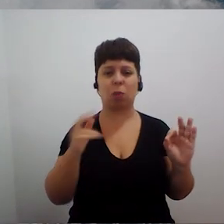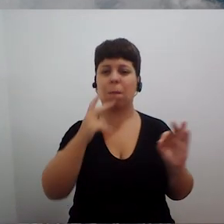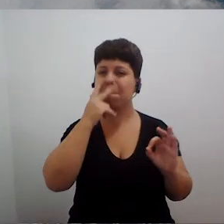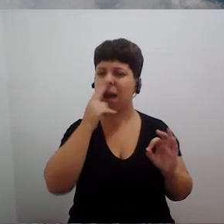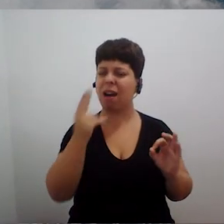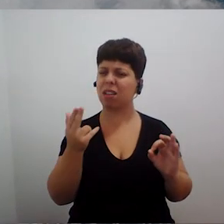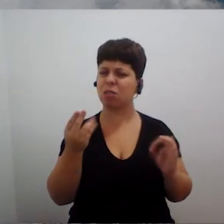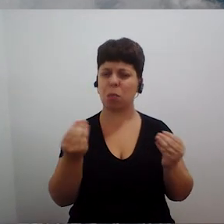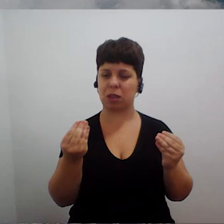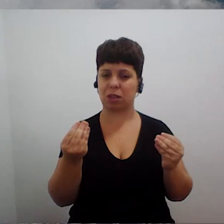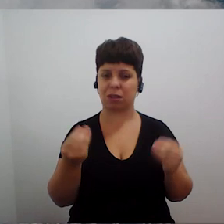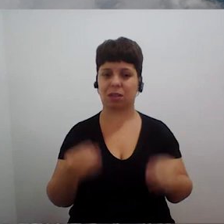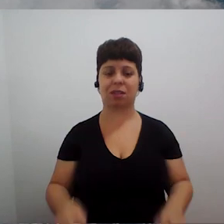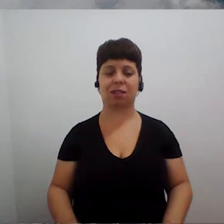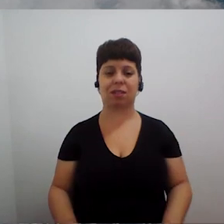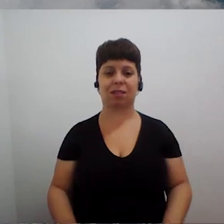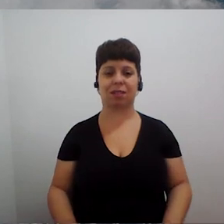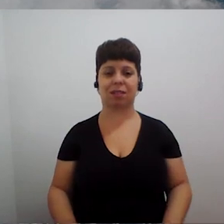essa frase porque parece contraditória, mas ele falou assim olha é o pessoal